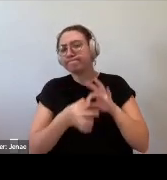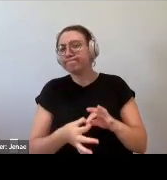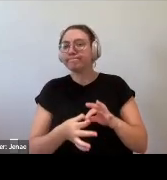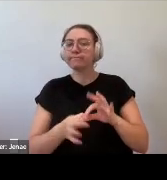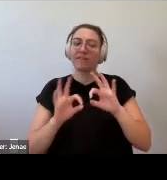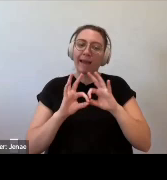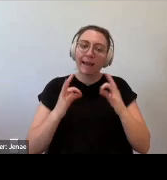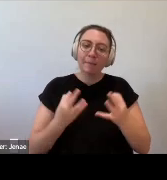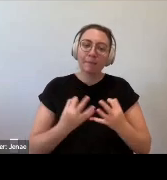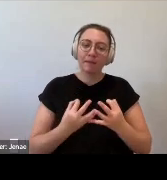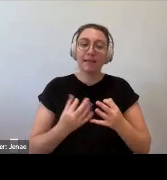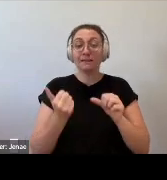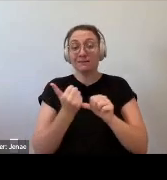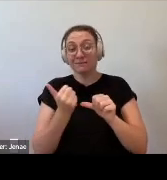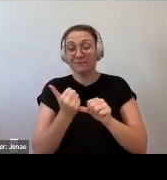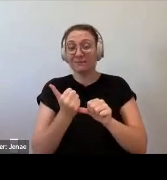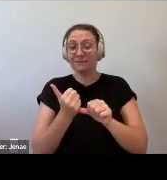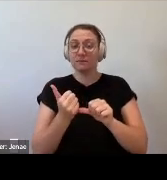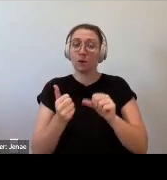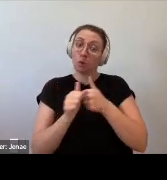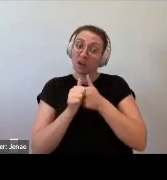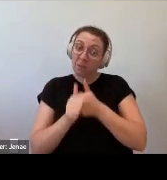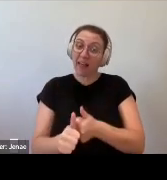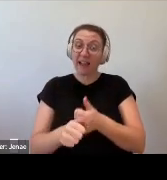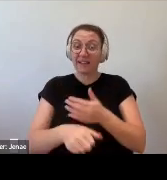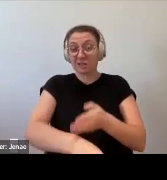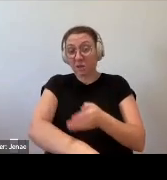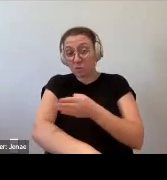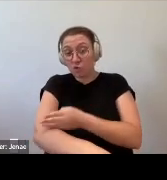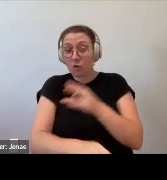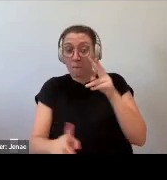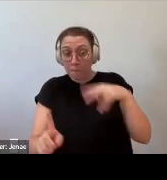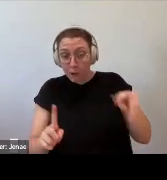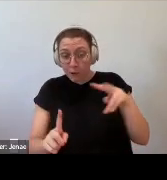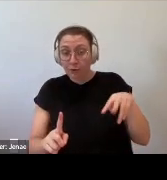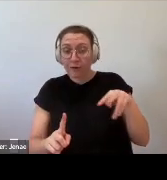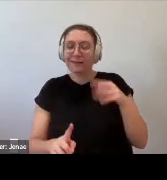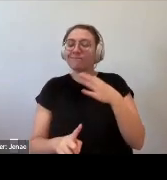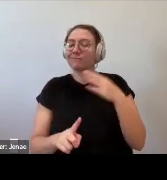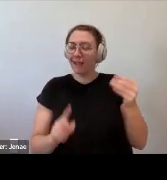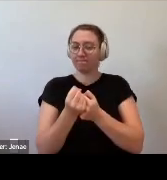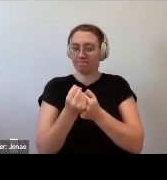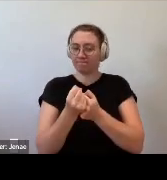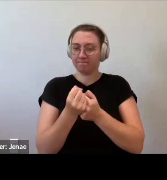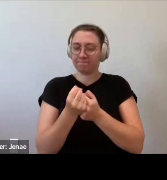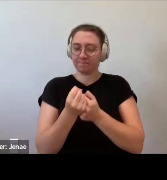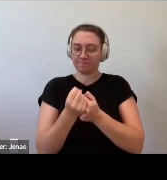incluyendo asistencia para la supervisión de mejoras en el cumplimiento y el apoyo coordinado a los